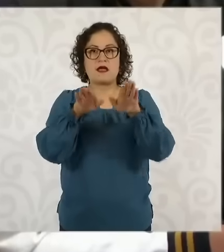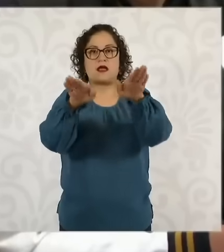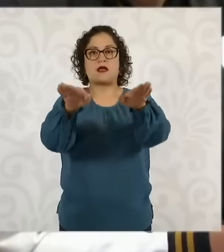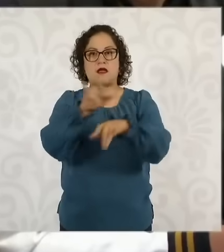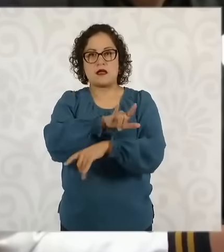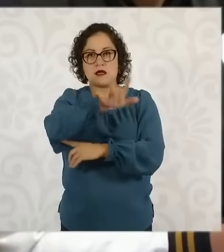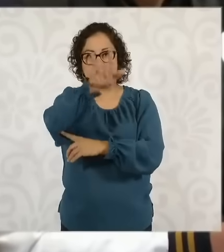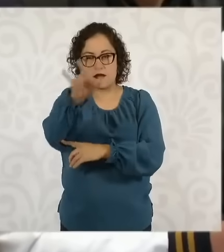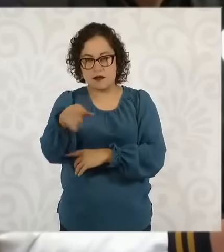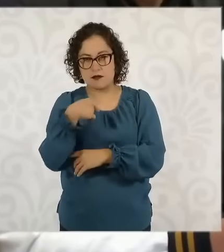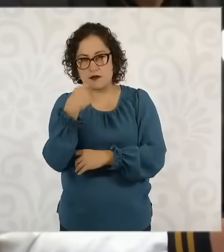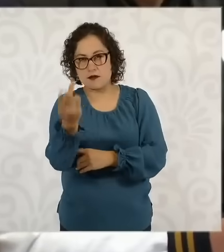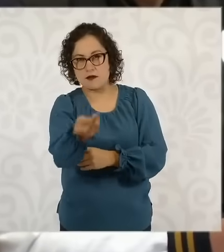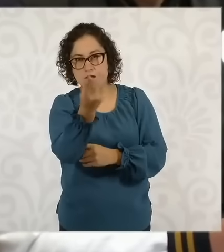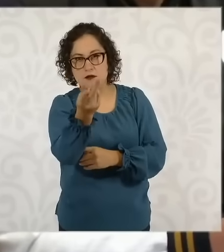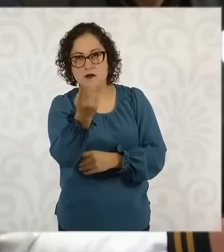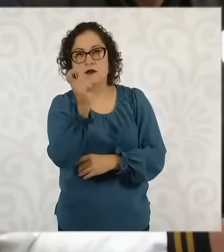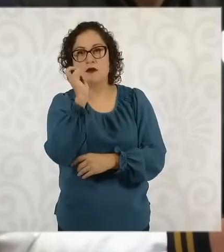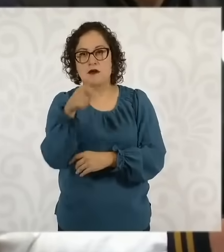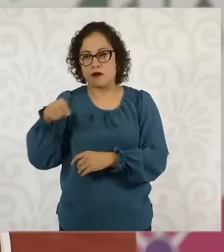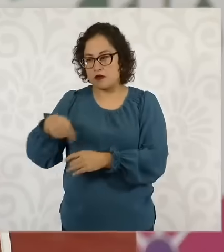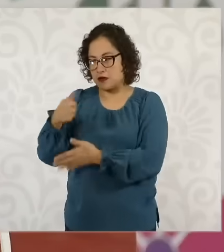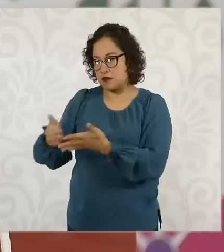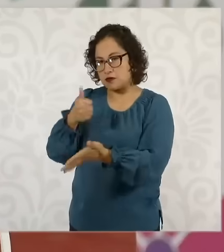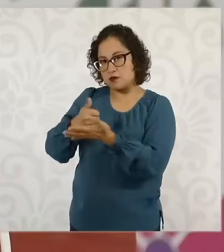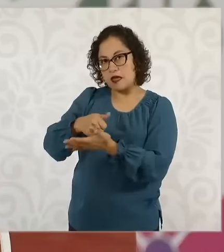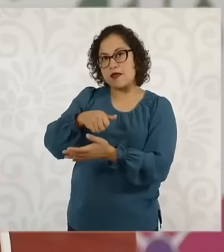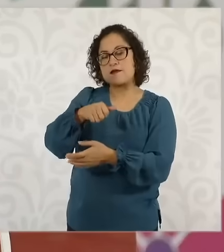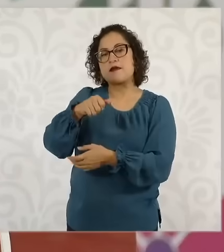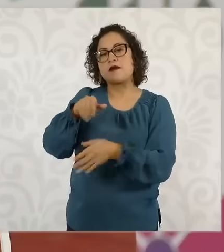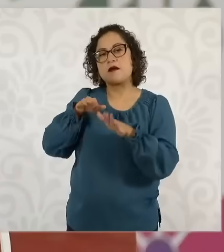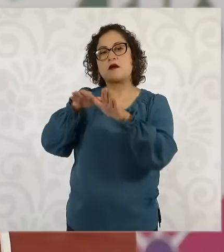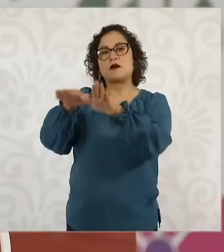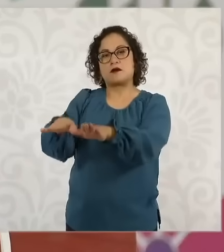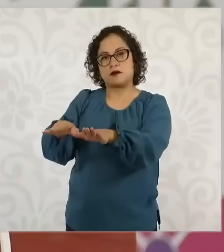reasignación en el aeropuerto en el Benito Juárez? No, no, no la descart, ¿no? O sea, lo